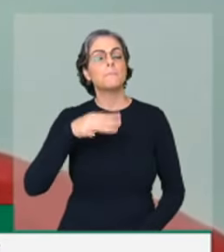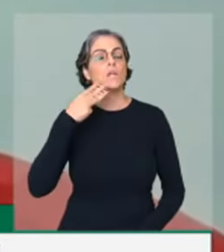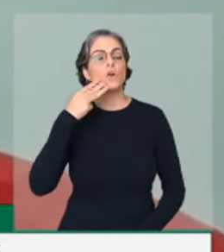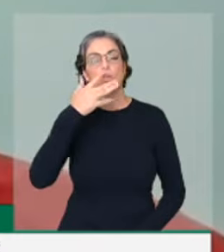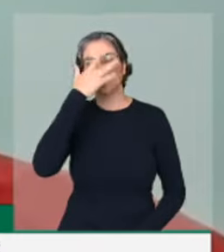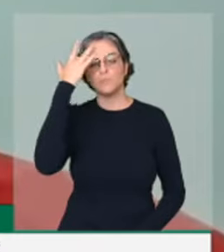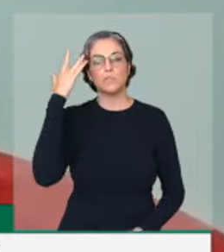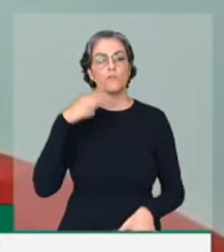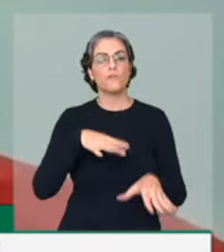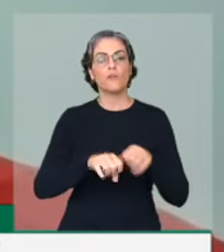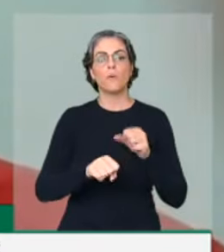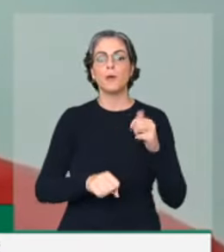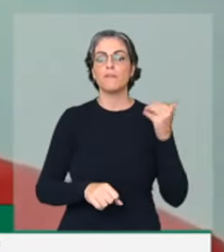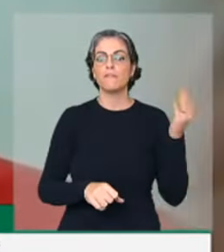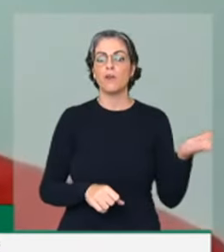ETAPA DA PROVA... E ATÉ HOJE